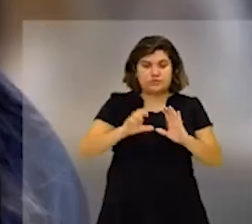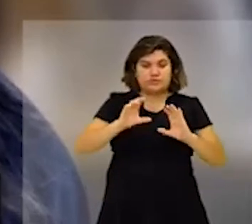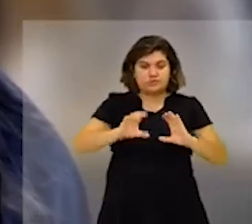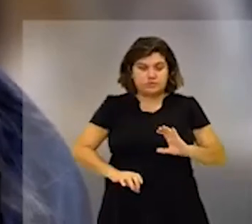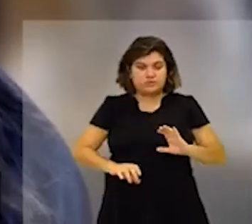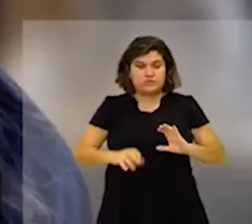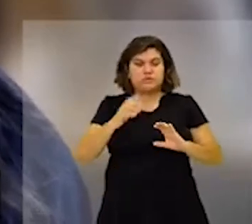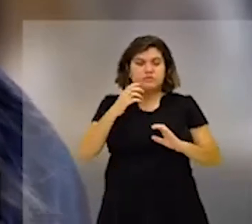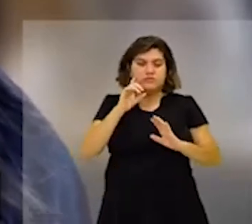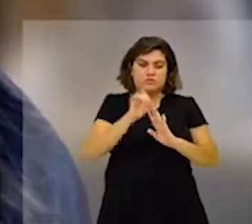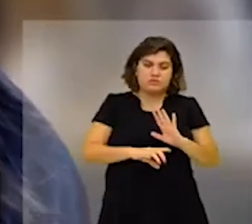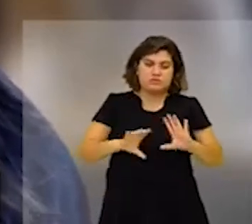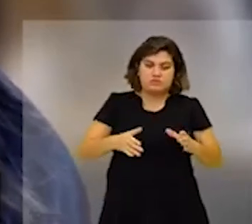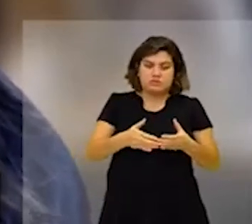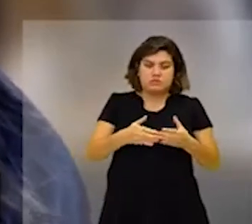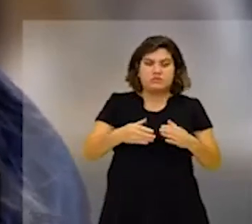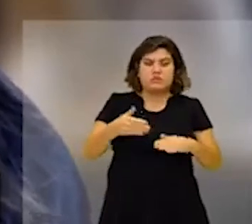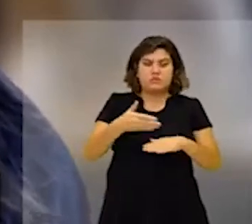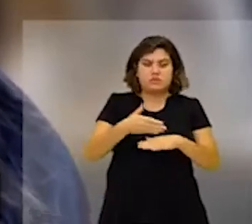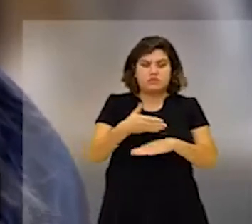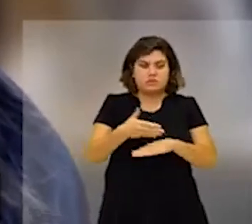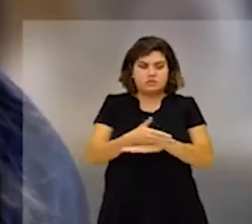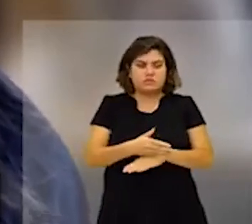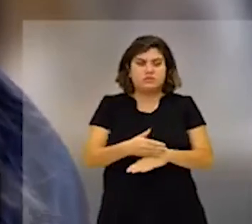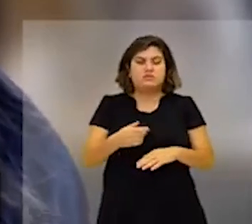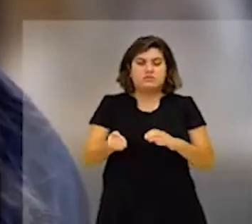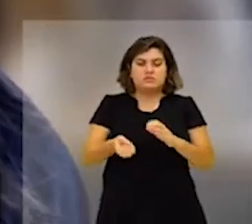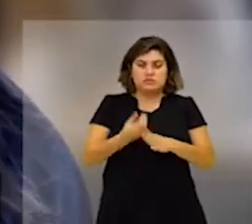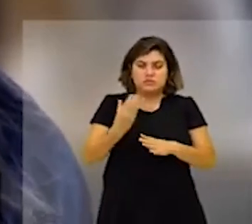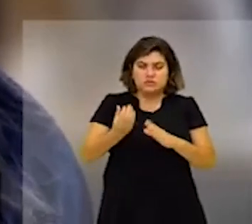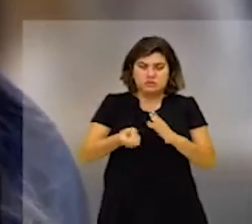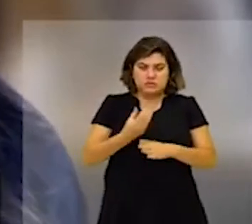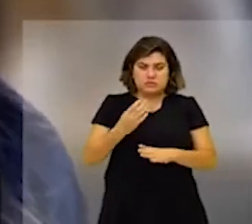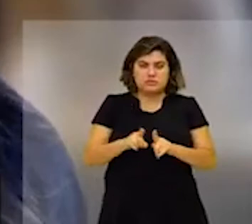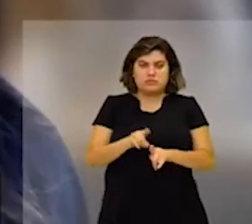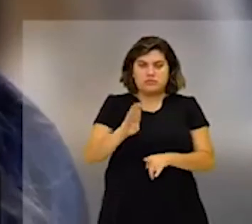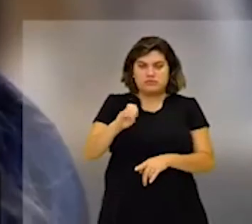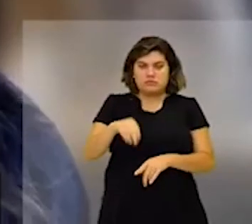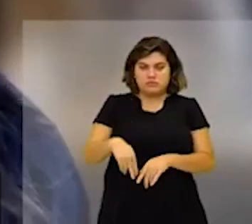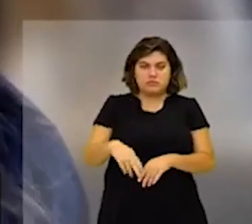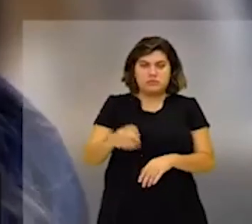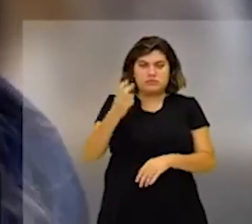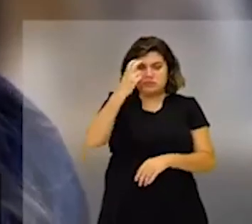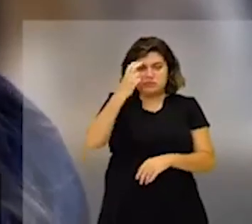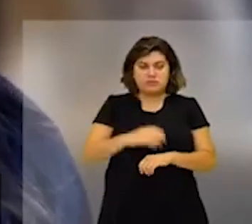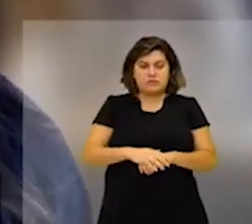direito à memória direito ao acesso aos meios de produção obra e o direito de participar das ações